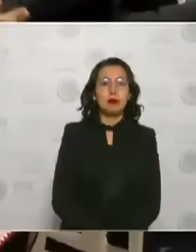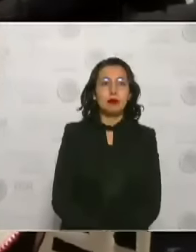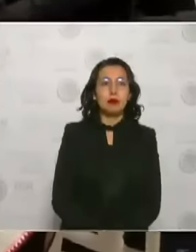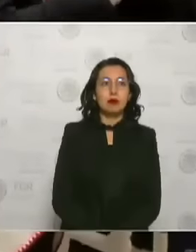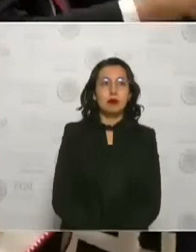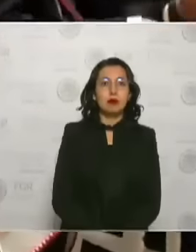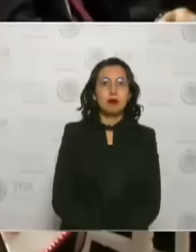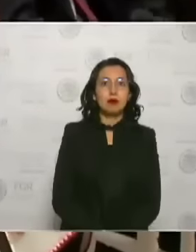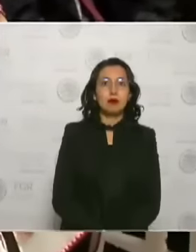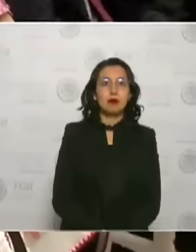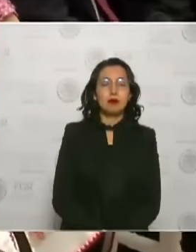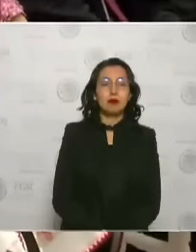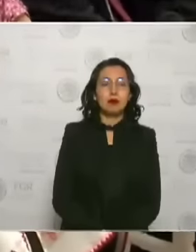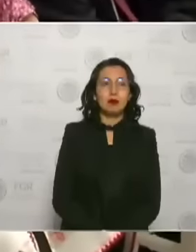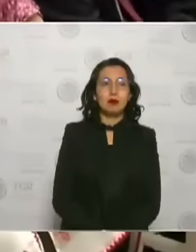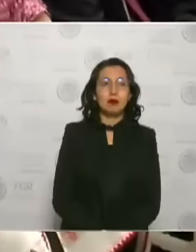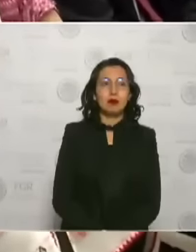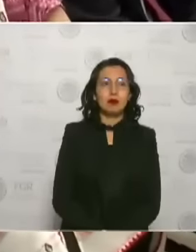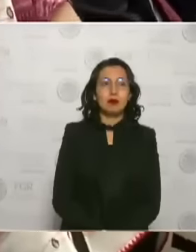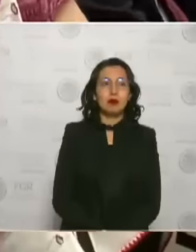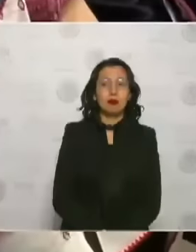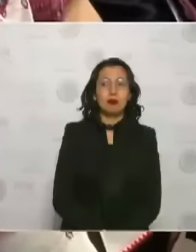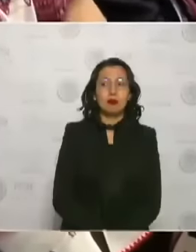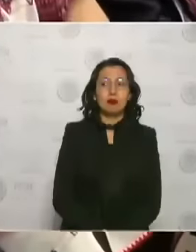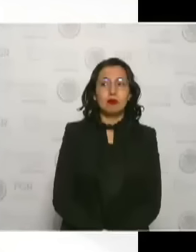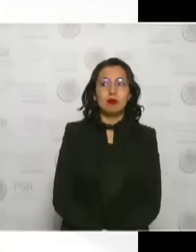Gracias. Y así tomo agua.